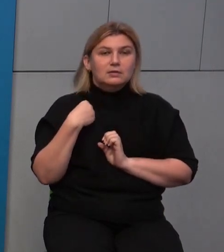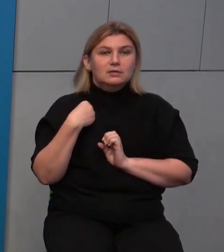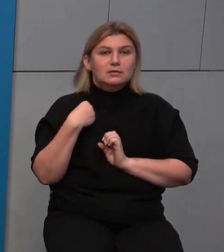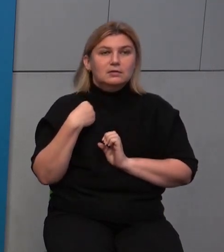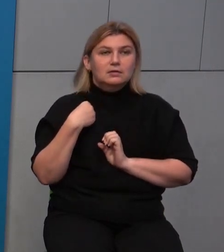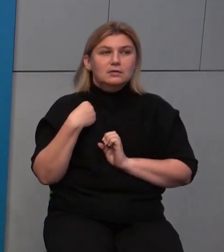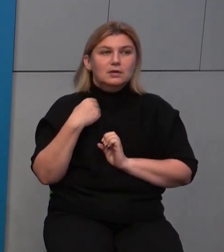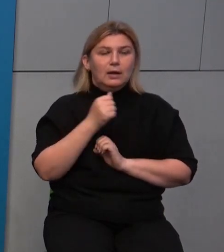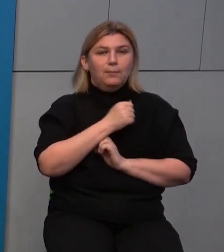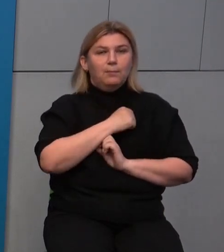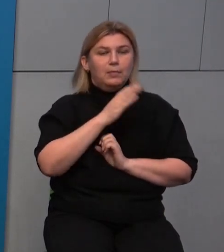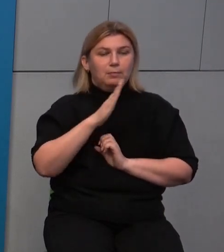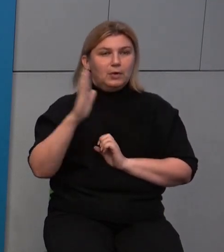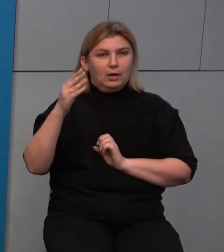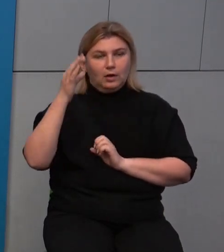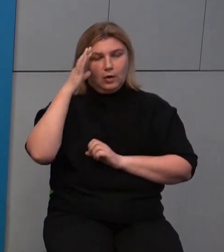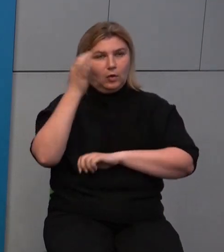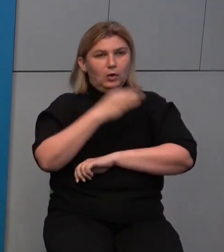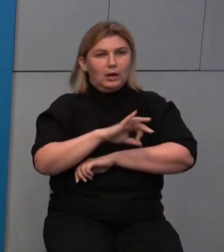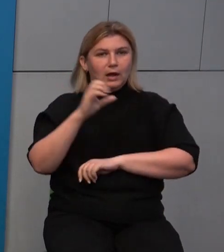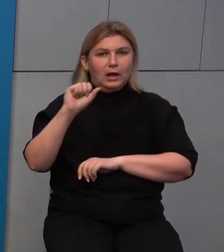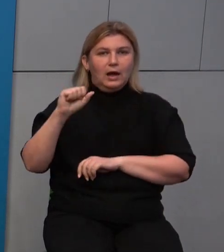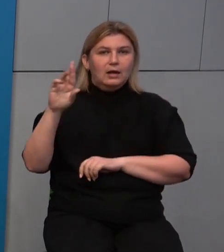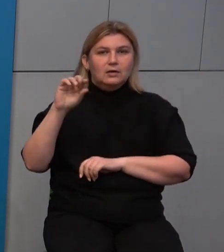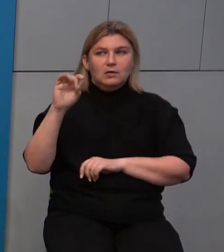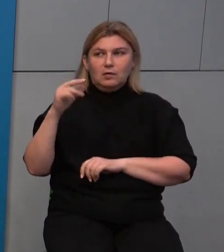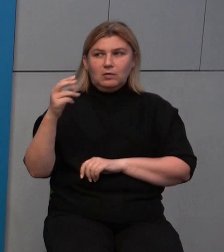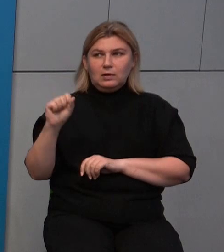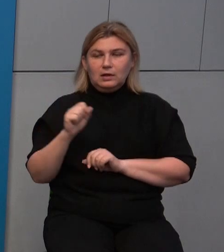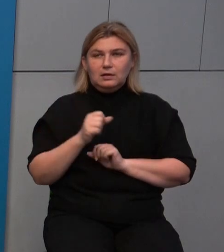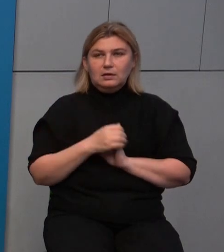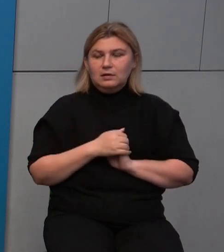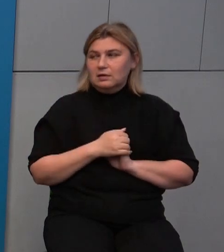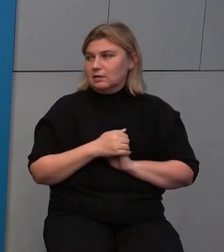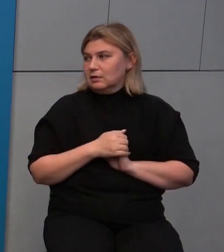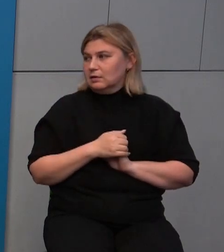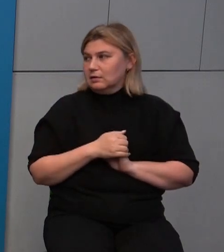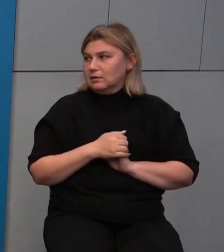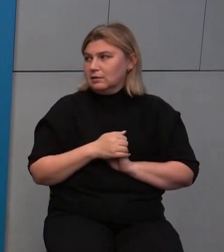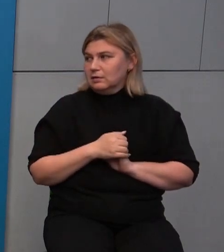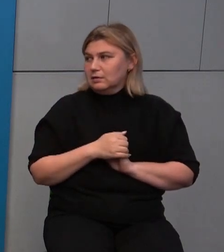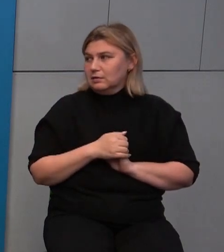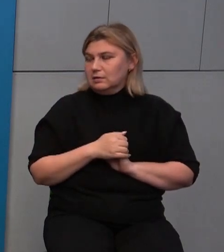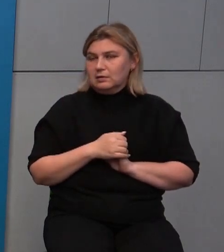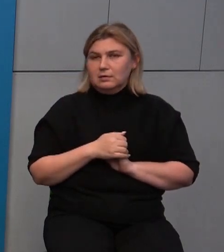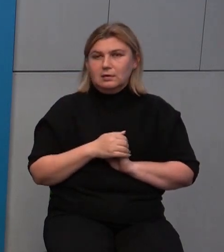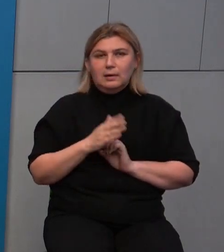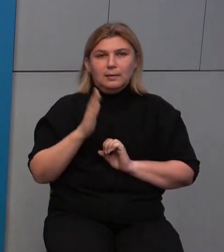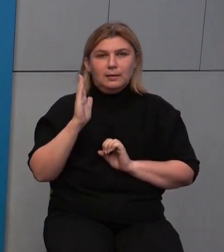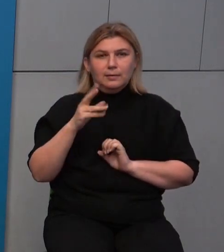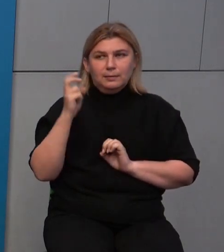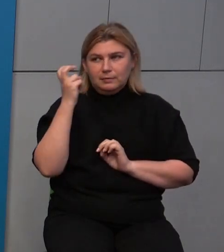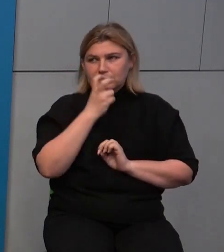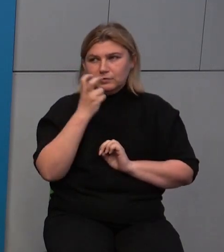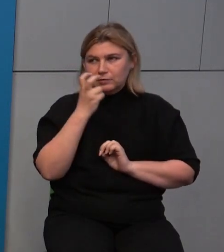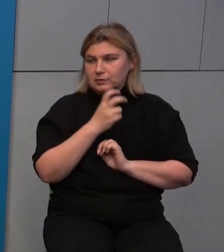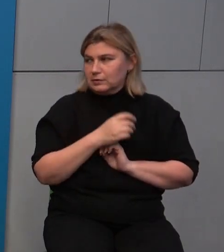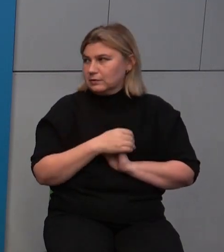w bibliotece uniwersyteckiej w Oregonie, więc zapowiada się bardzo ciekawa